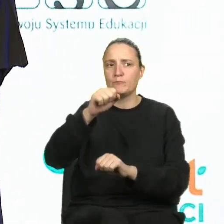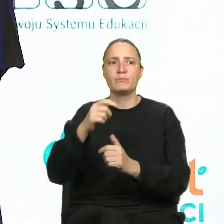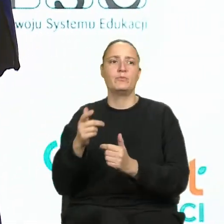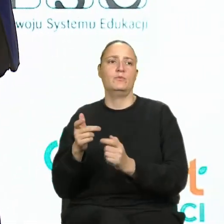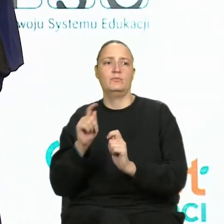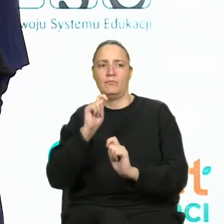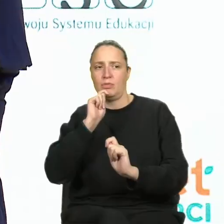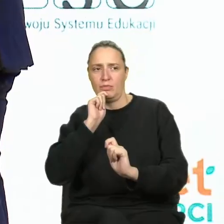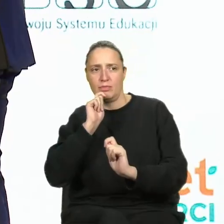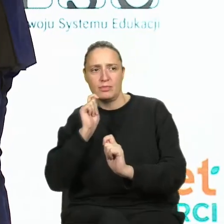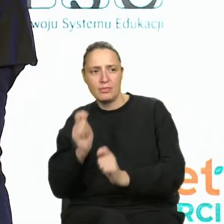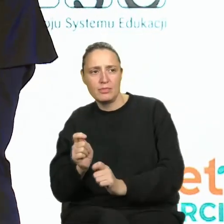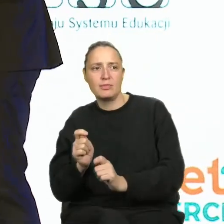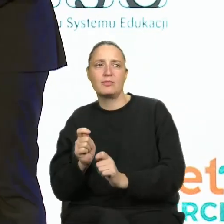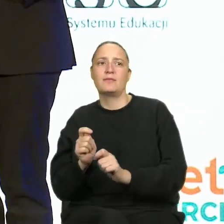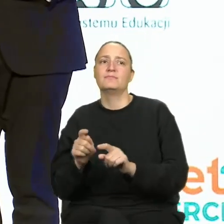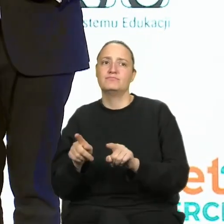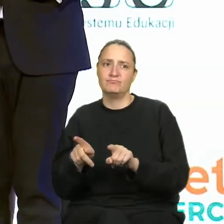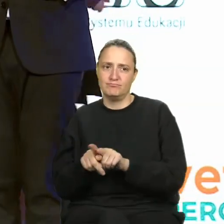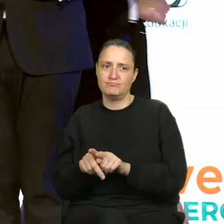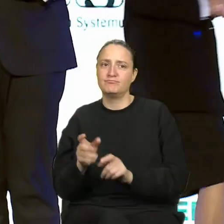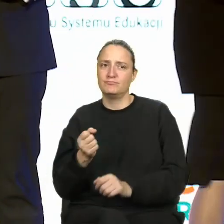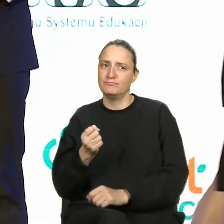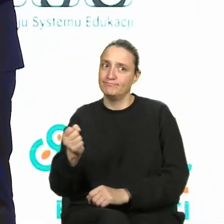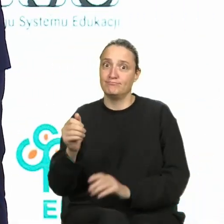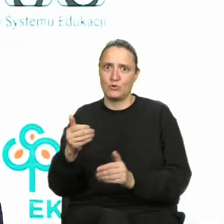także zostaje z nim to na dłużej i można się też tym pochwalić. Falić.